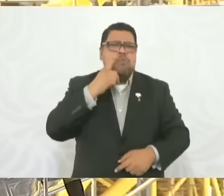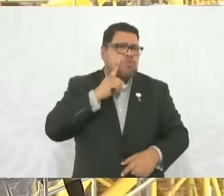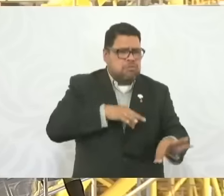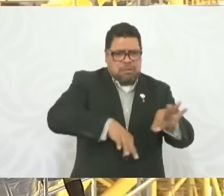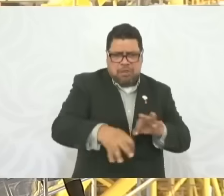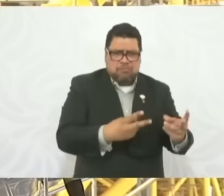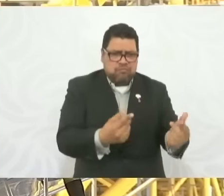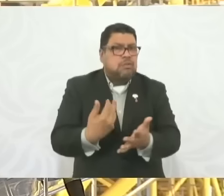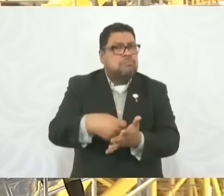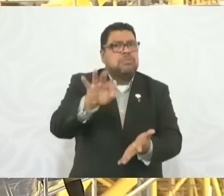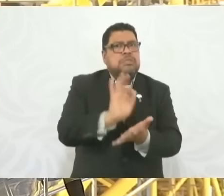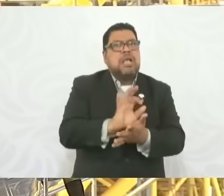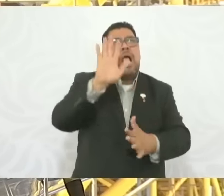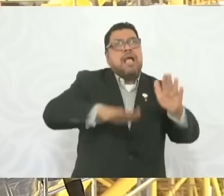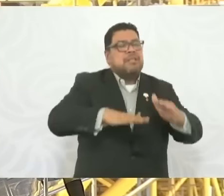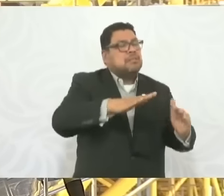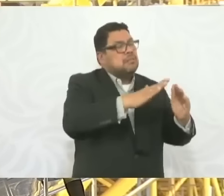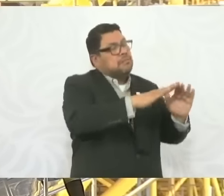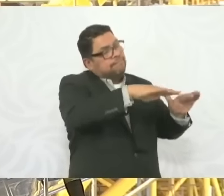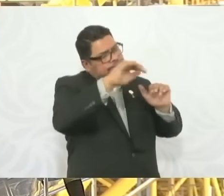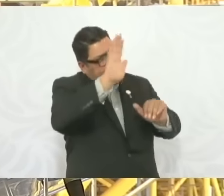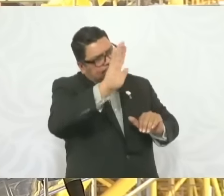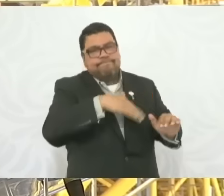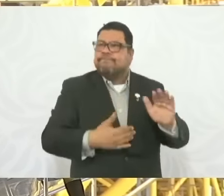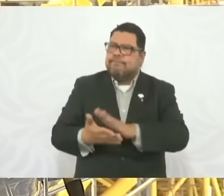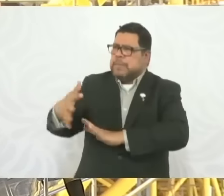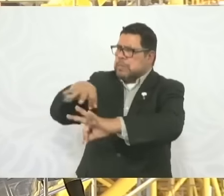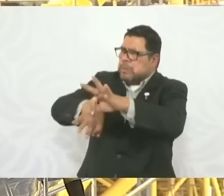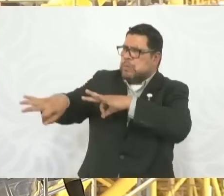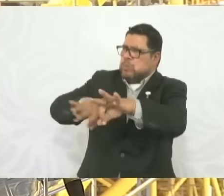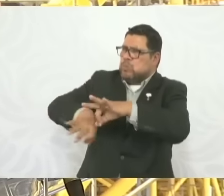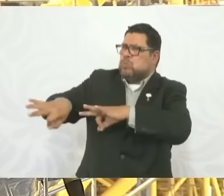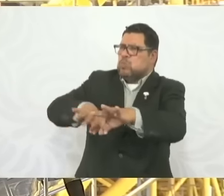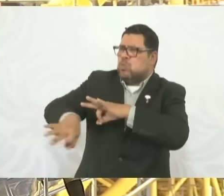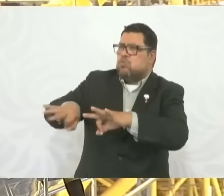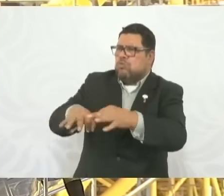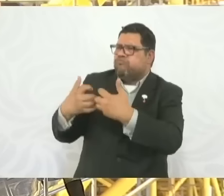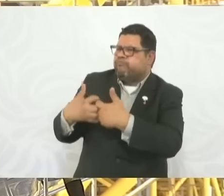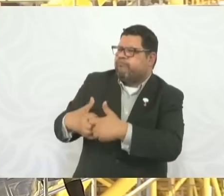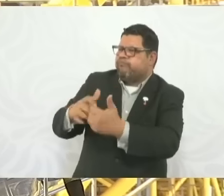muchas veces lejos de sus familias, sosteniendo con su esfuerzo una industria que pertenece